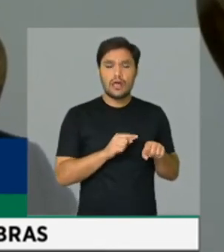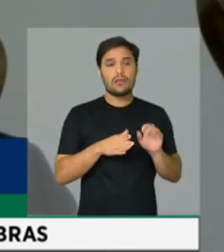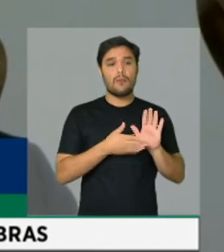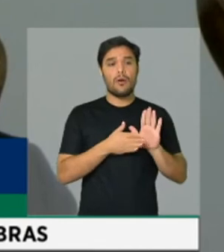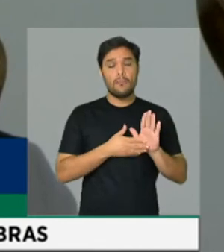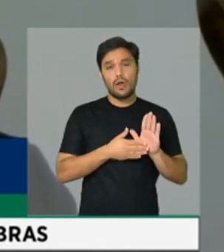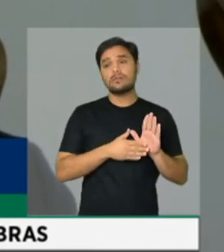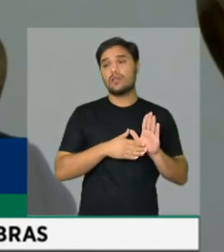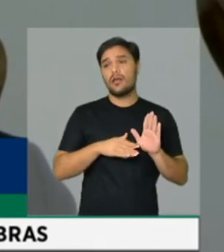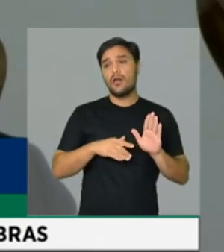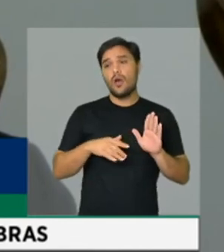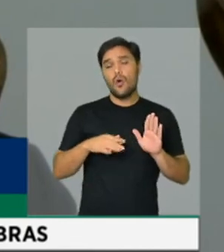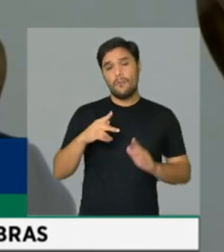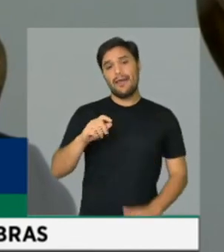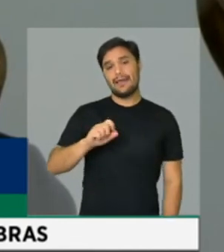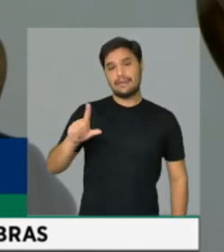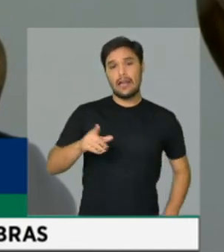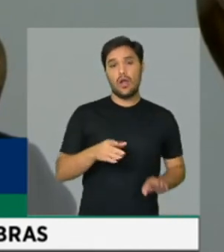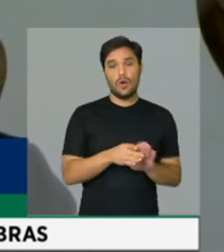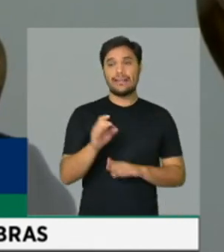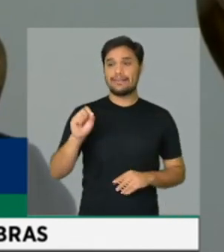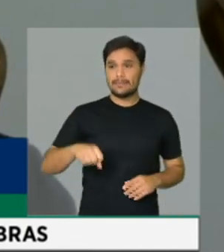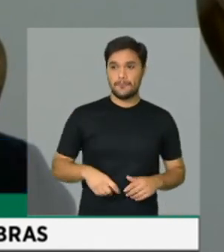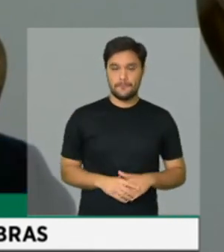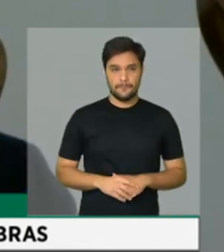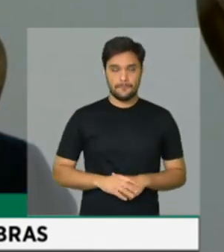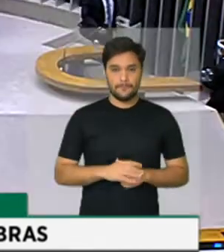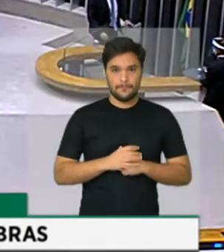PRESIDENTE, CIENTE DE CONFORME DEPUTADO MARCELO RAMOS COLOCOU QUE A CAPITALIZAÇÃO É